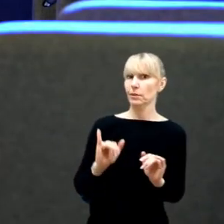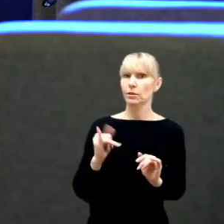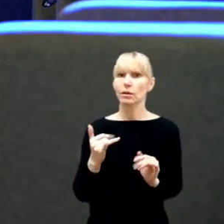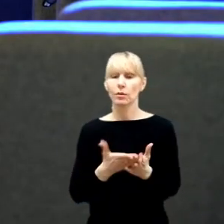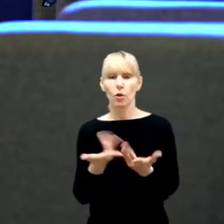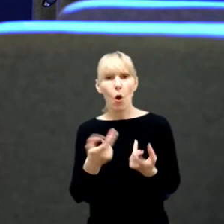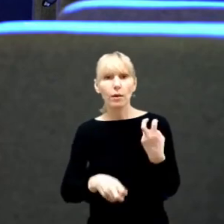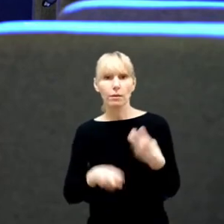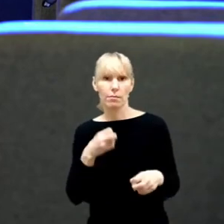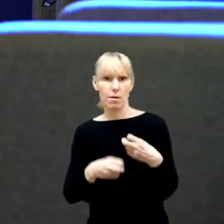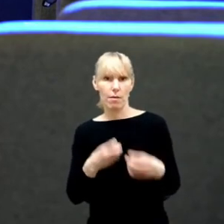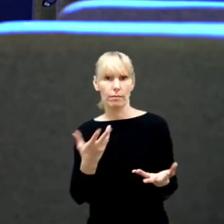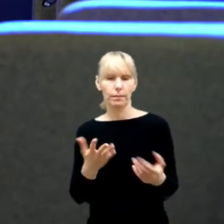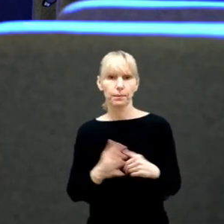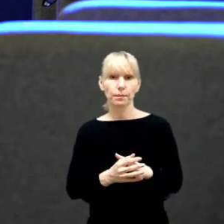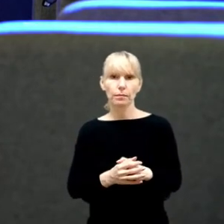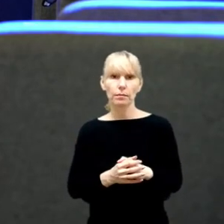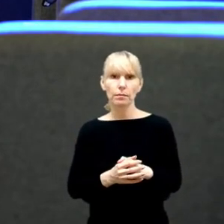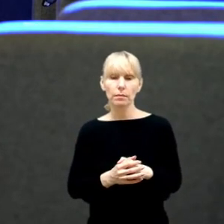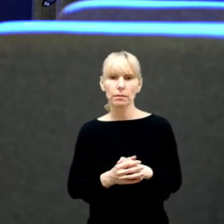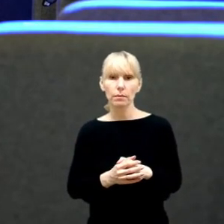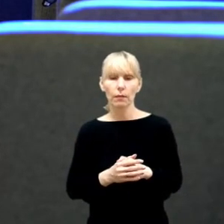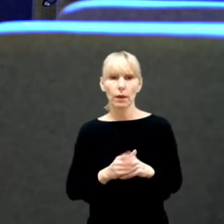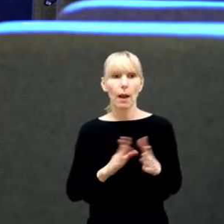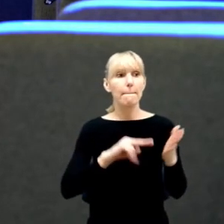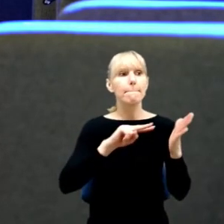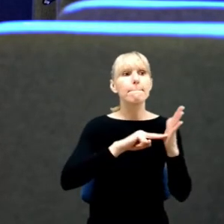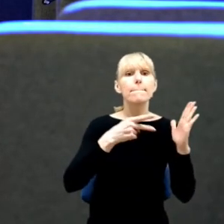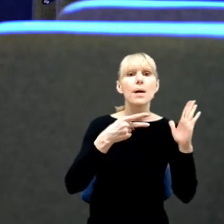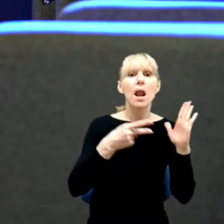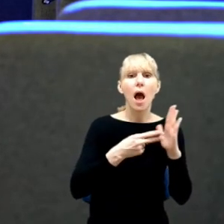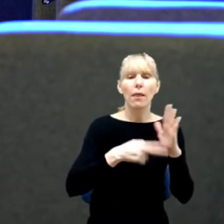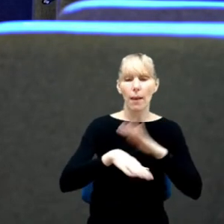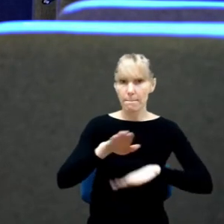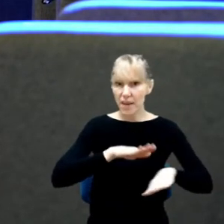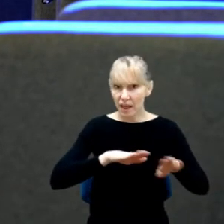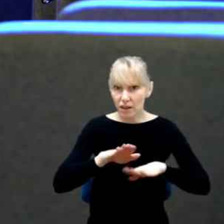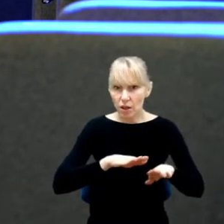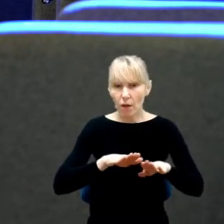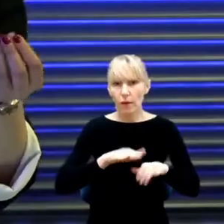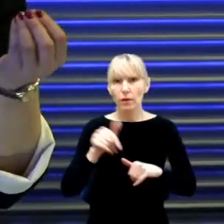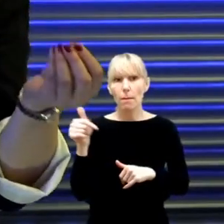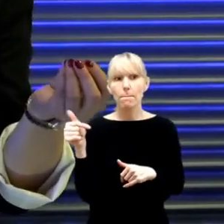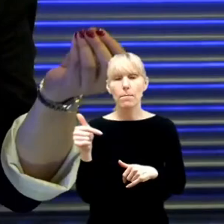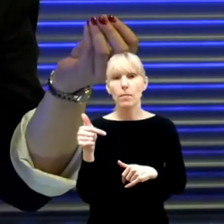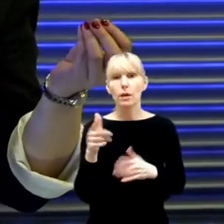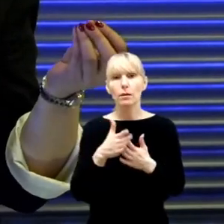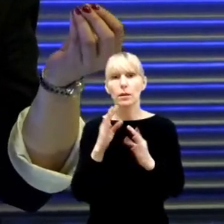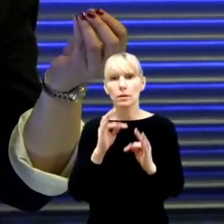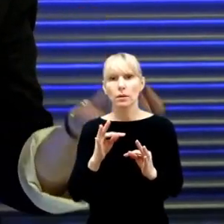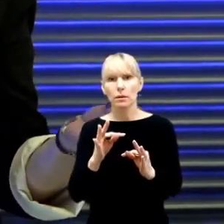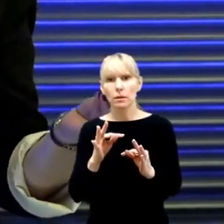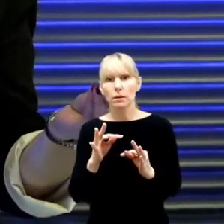Przecież plan miejscowy, teoretycznie rzecz biorąc, może nam zapewnić dużo dobrego,